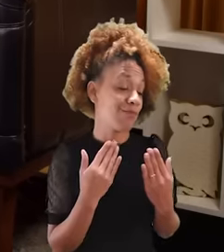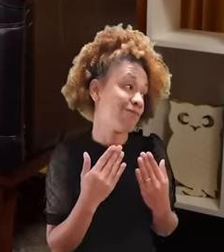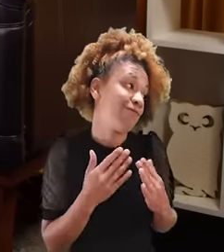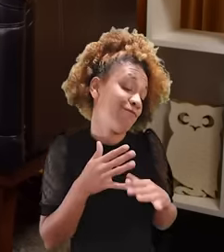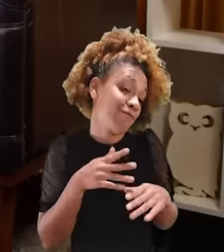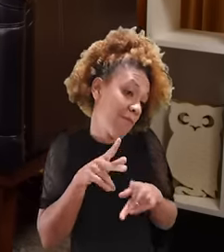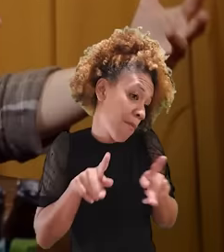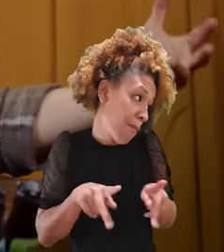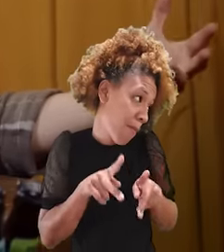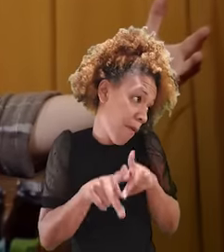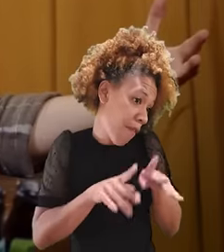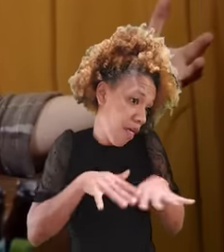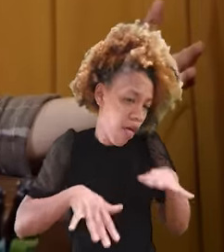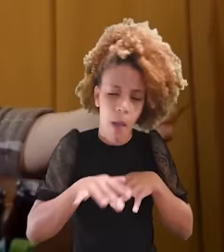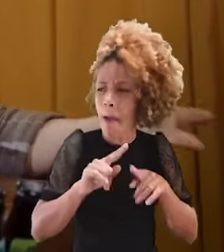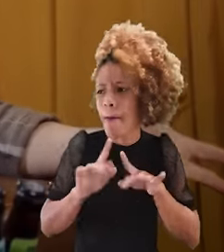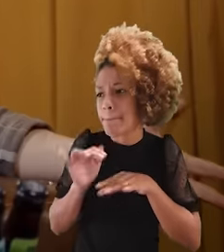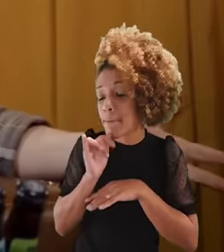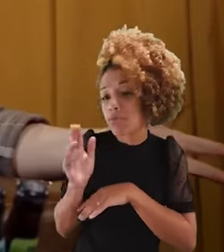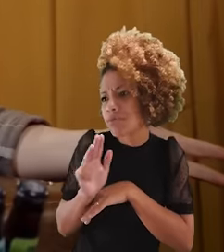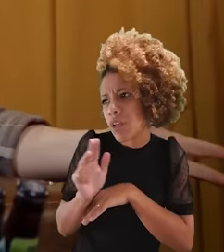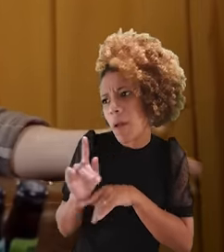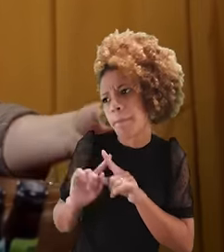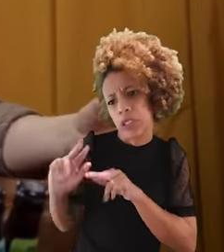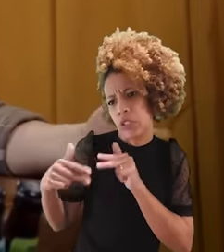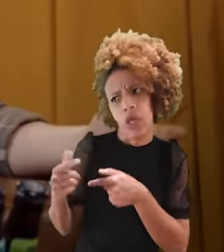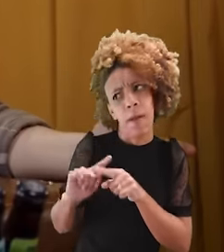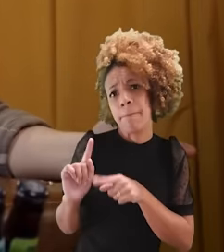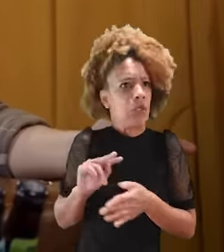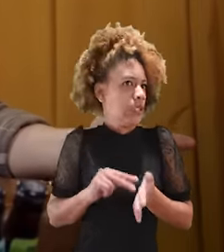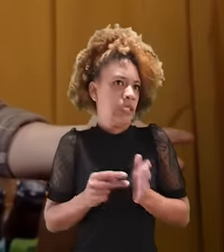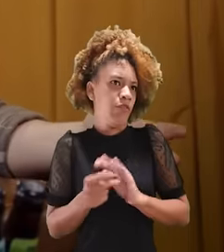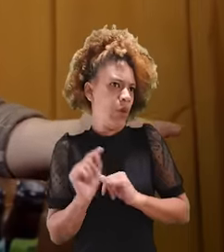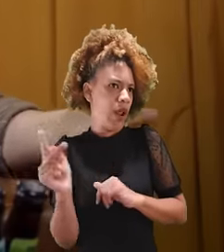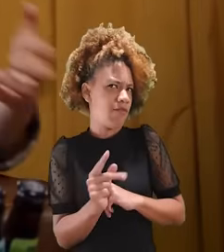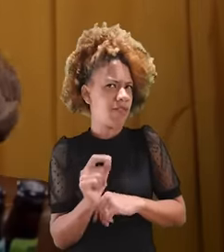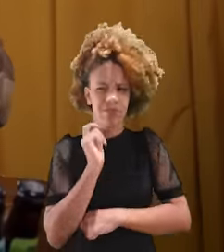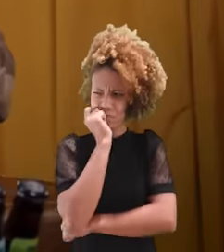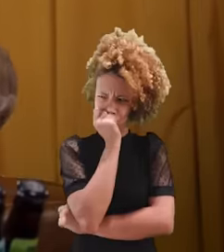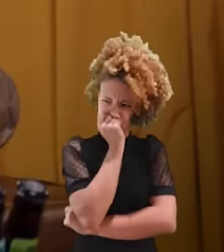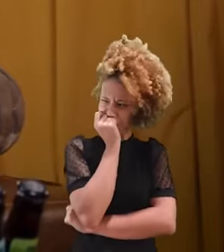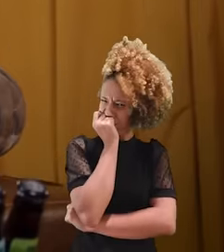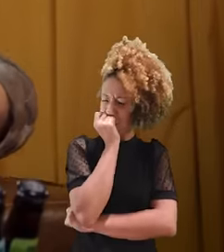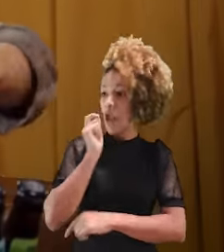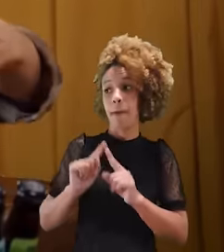daí você você pega o Lula falando no negócio el des fala assim mas ele estava falando de genocídio fala mas não foi isso que ele disse mas como é que fica e as palavras T peso se você acha que é